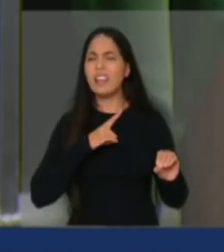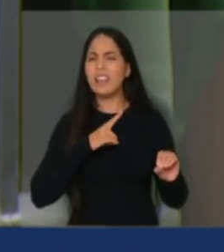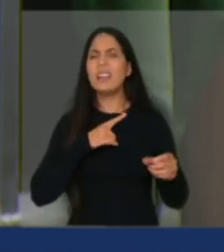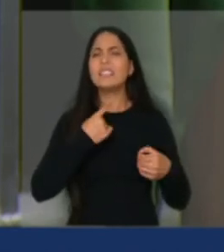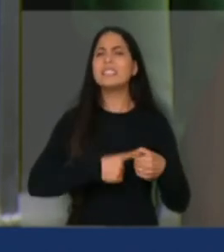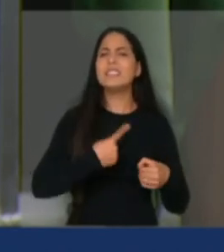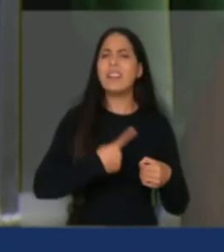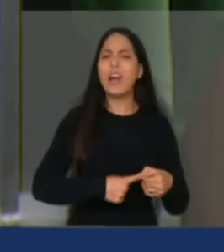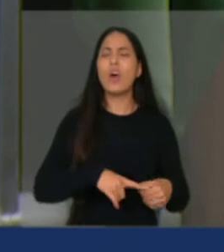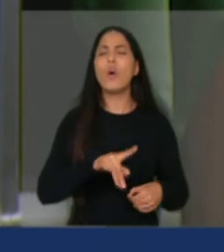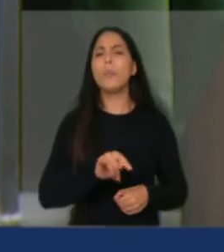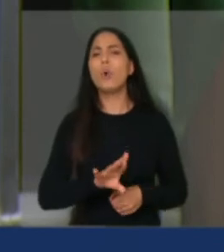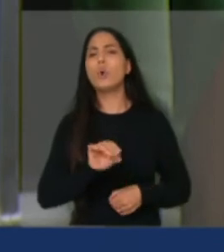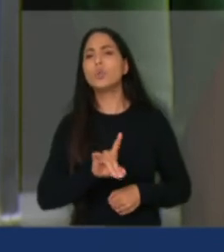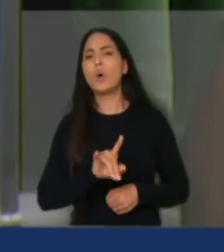CIDADE DE PORTO ALEGRE DO